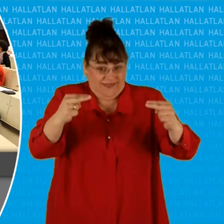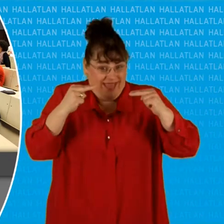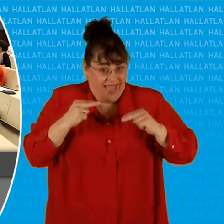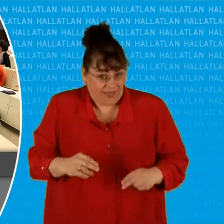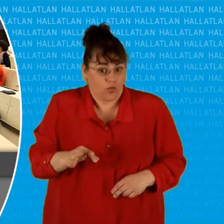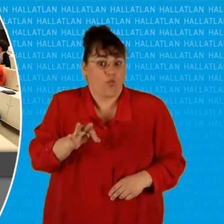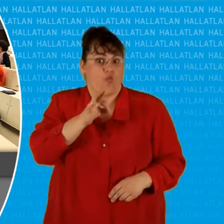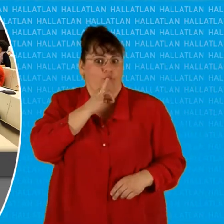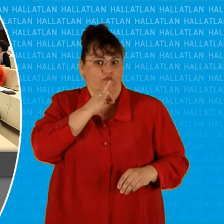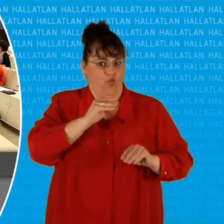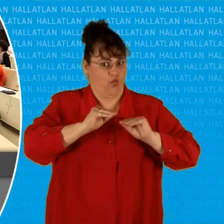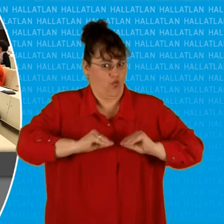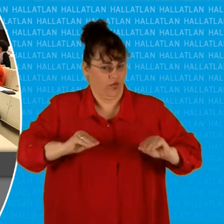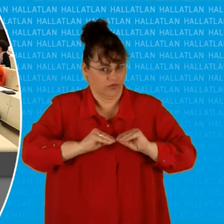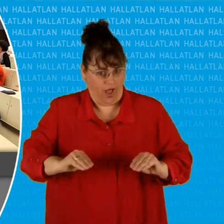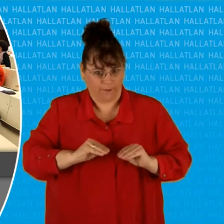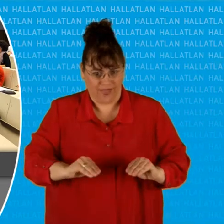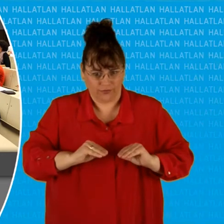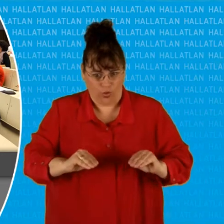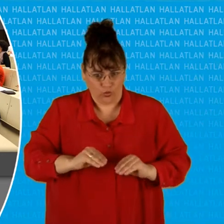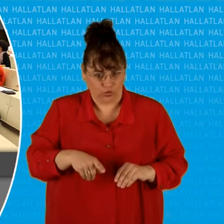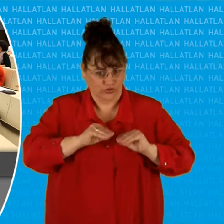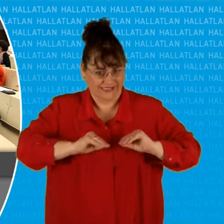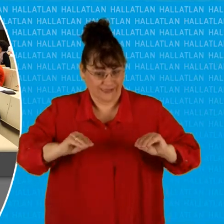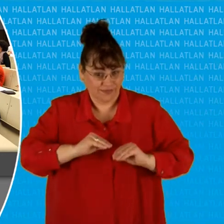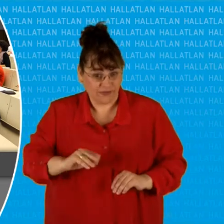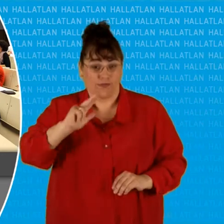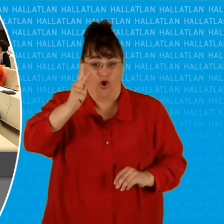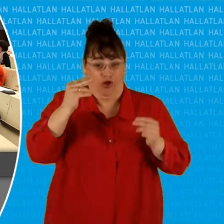második helyen áll az óvodapedagógus képzés,